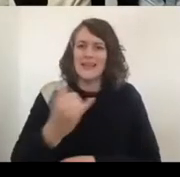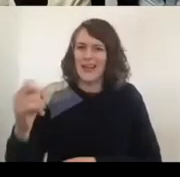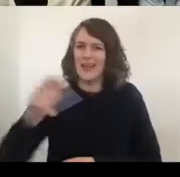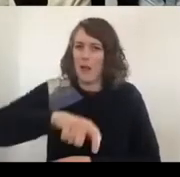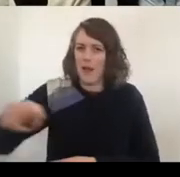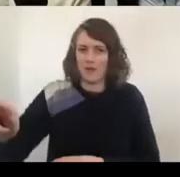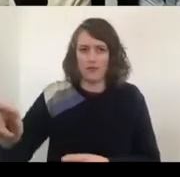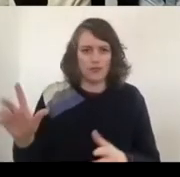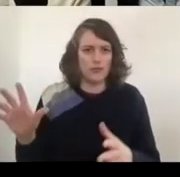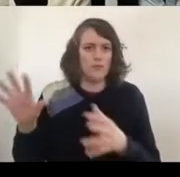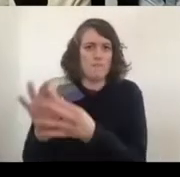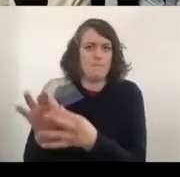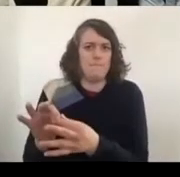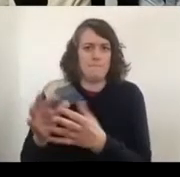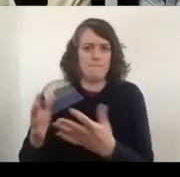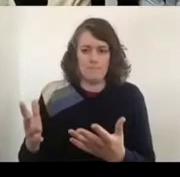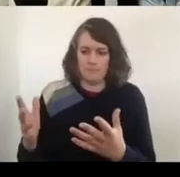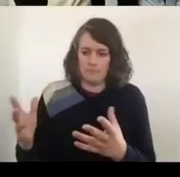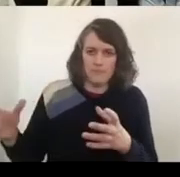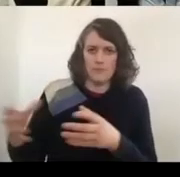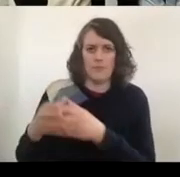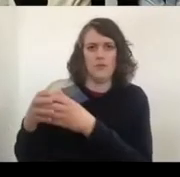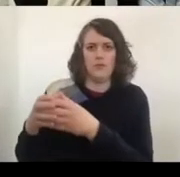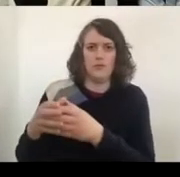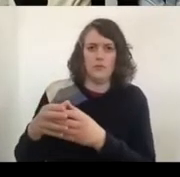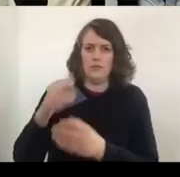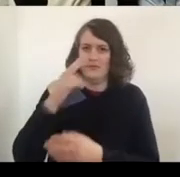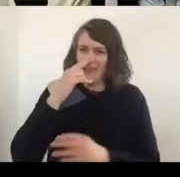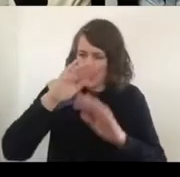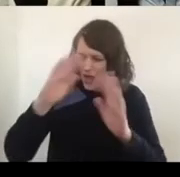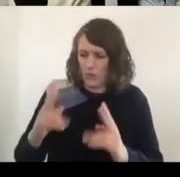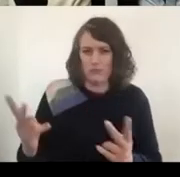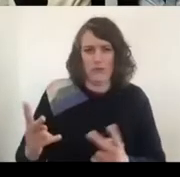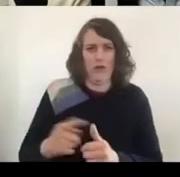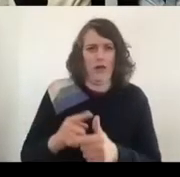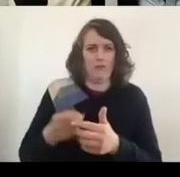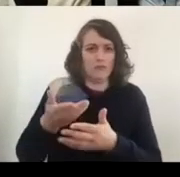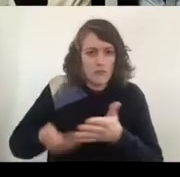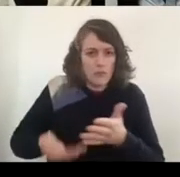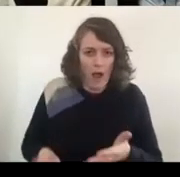wie du aussiehst, welche Sprache du sprichst oder ob du eine Behinderung hast. Jeder kann